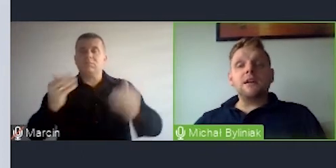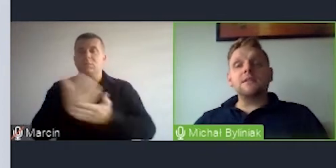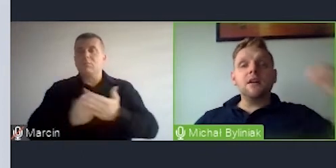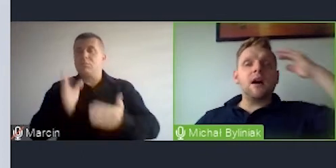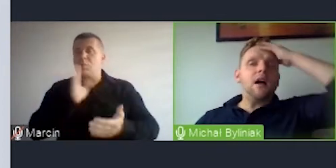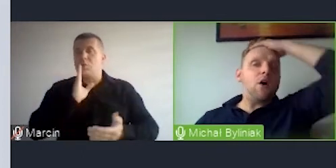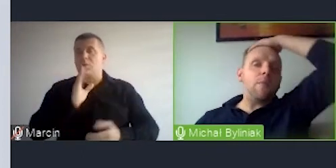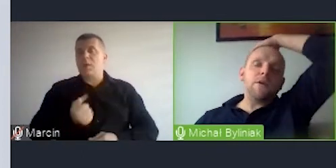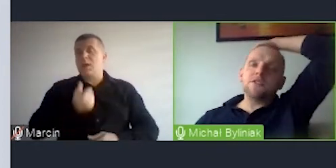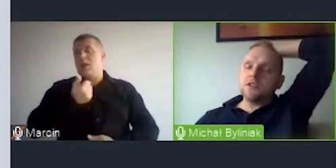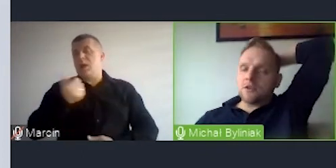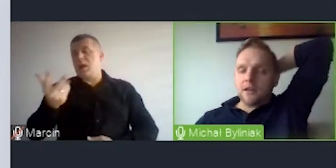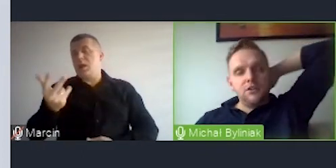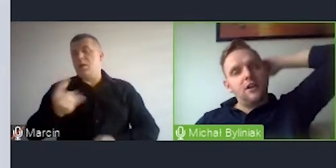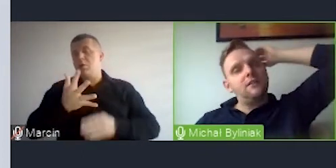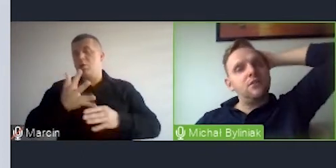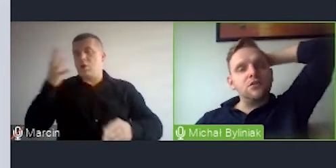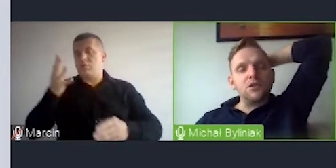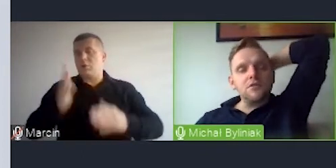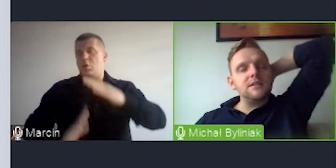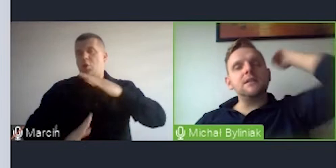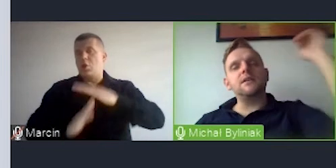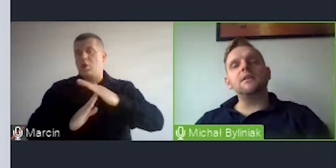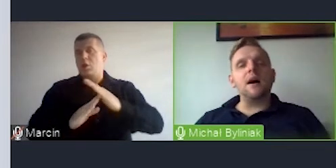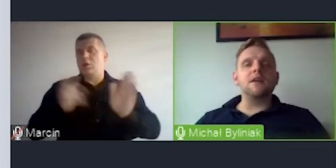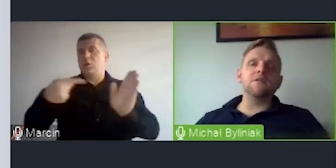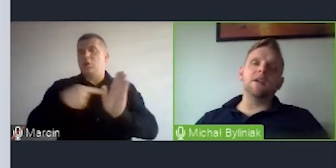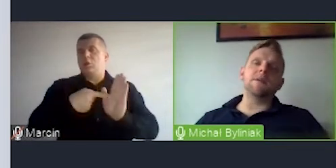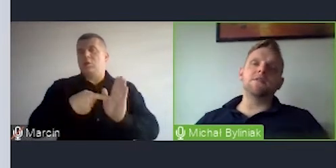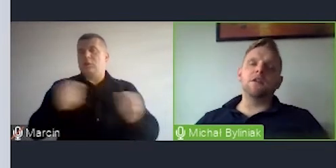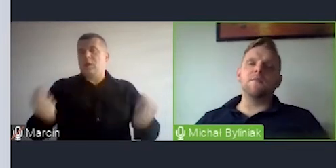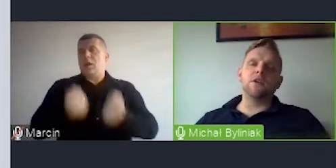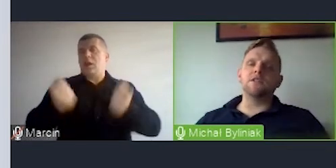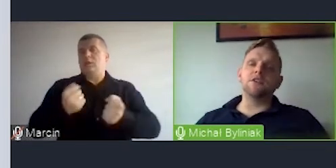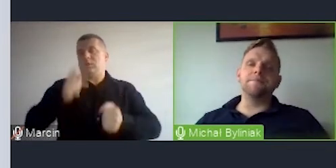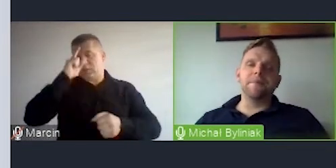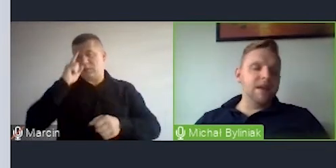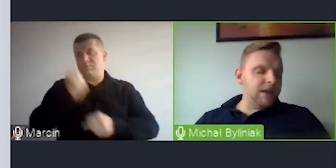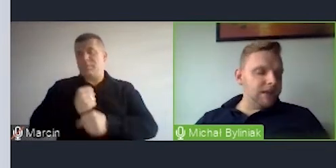I teraz kilka obostrzeń czy ograniczeń dotyczących angażowania personelu w projekcie.